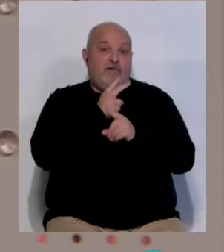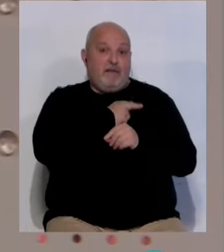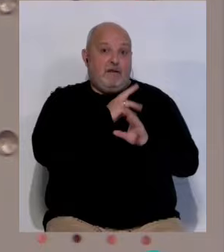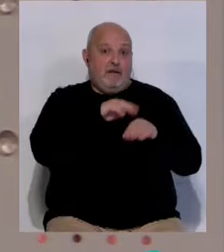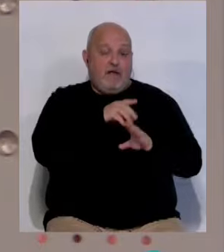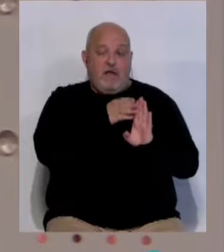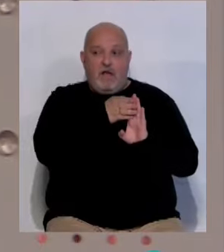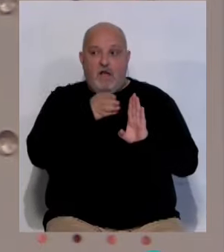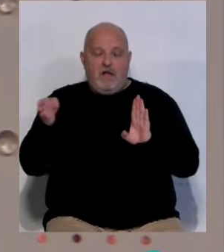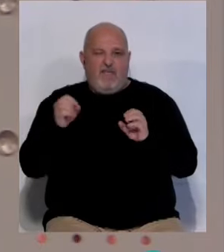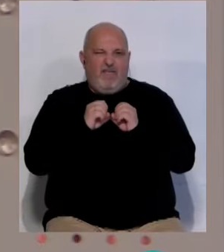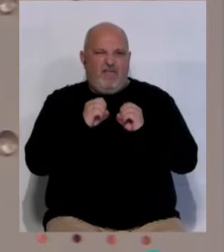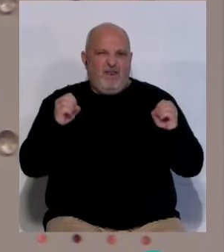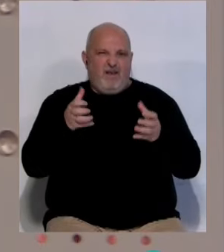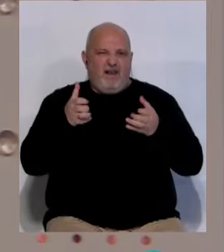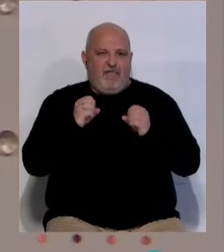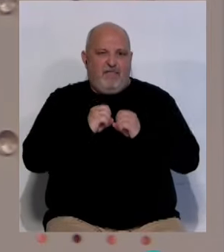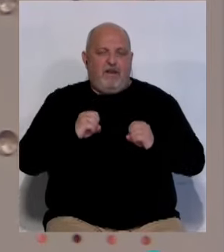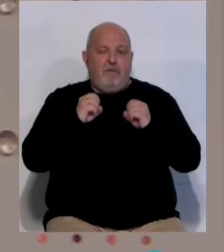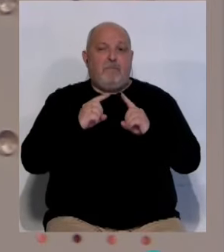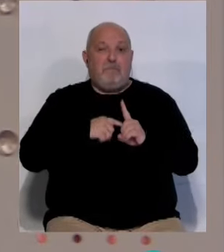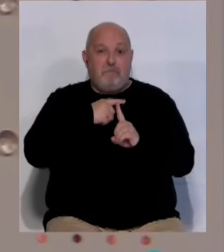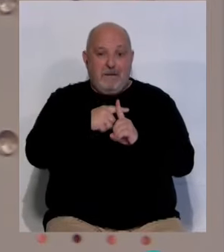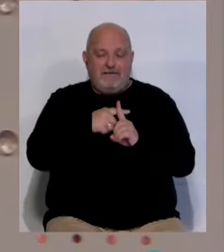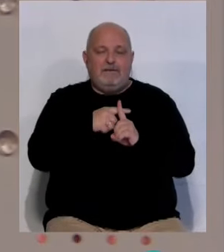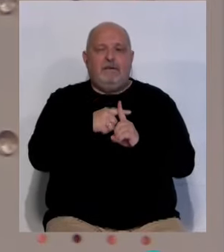el 1 de septiembre no Y si a eso le añadimos los resultados que ocurrieron después con la